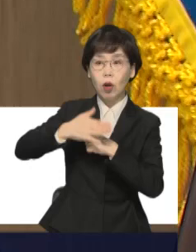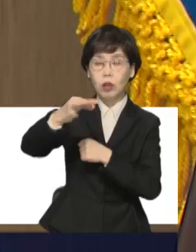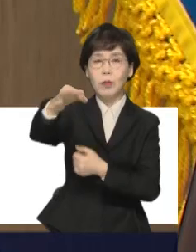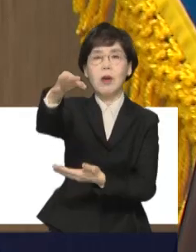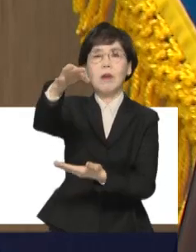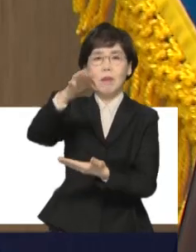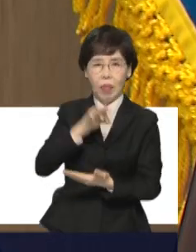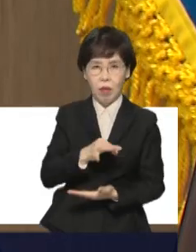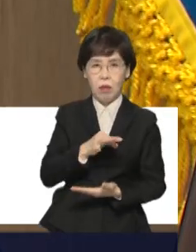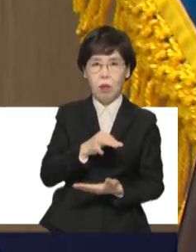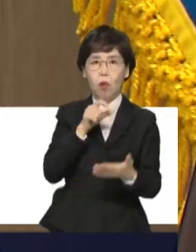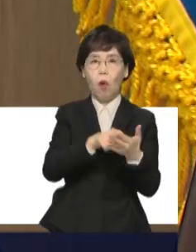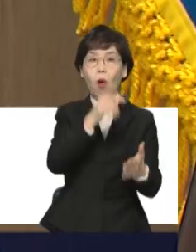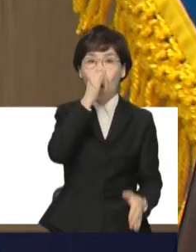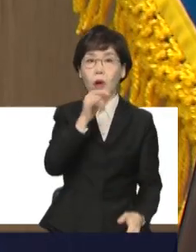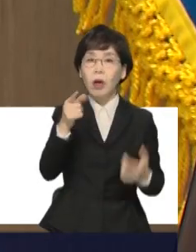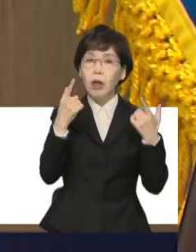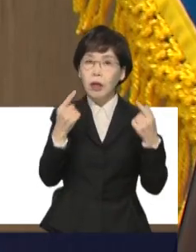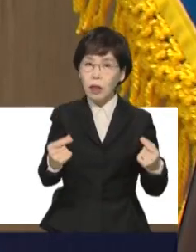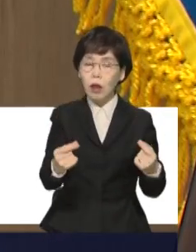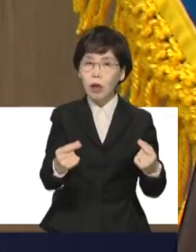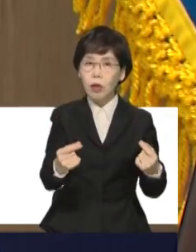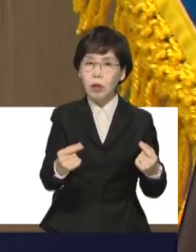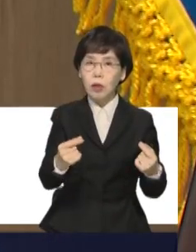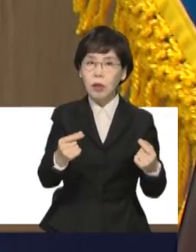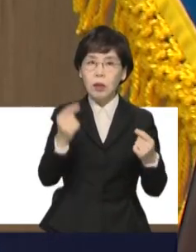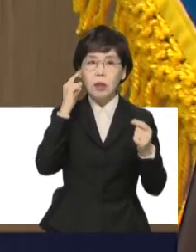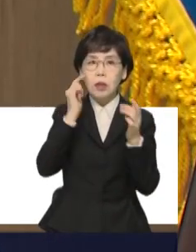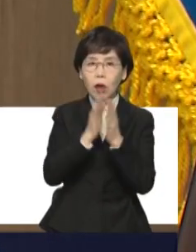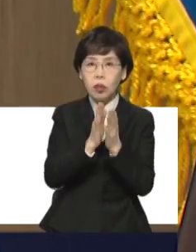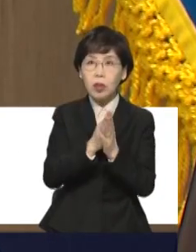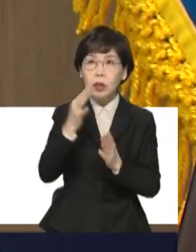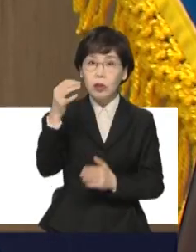이 같은 기조 아래 역대 정부는 강제징용